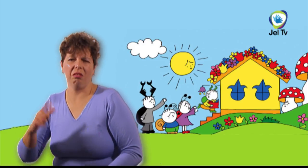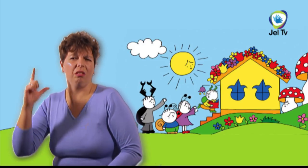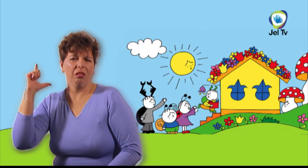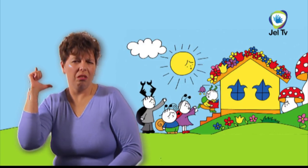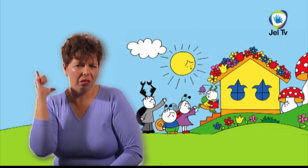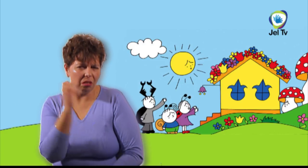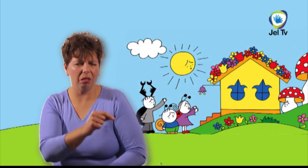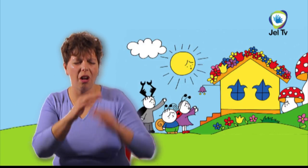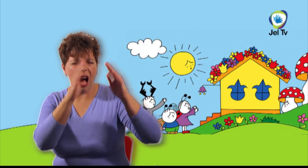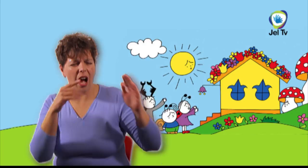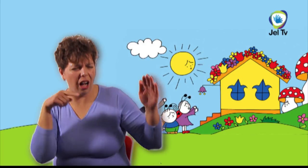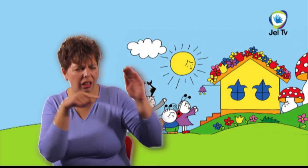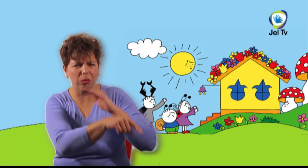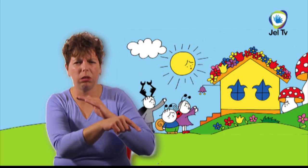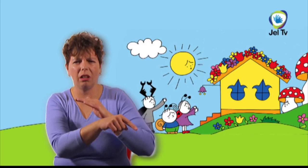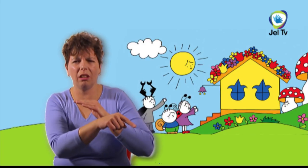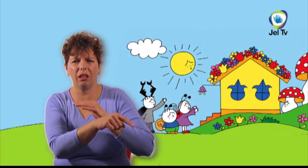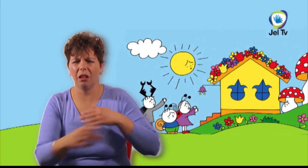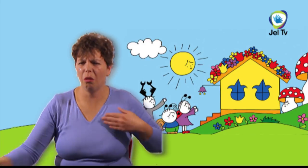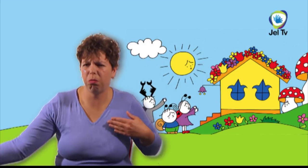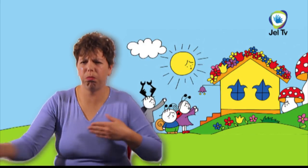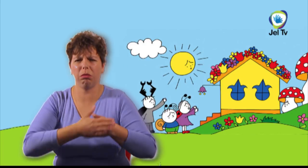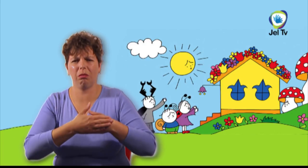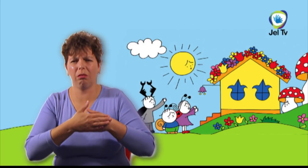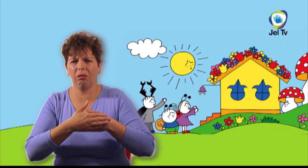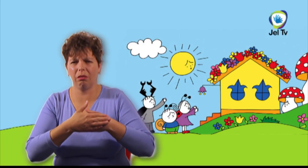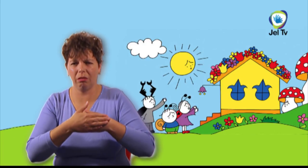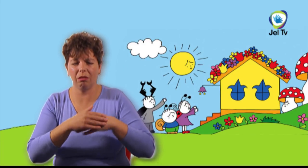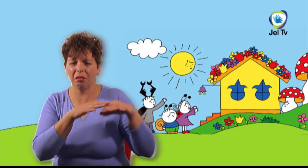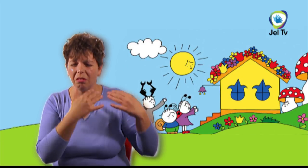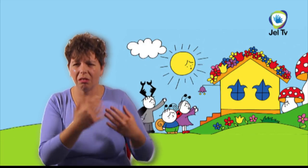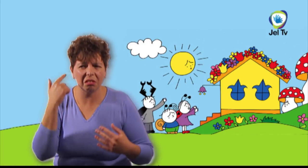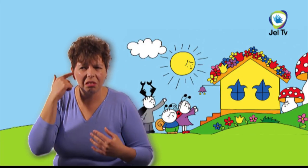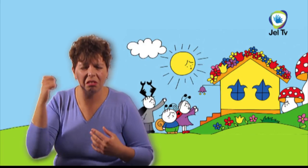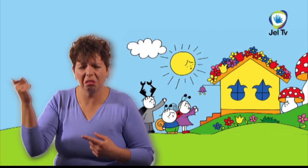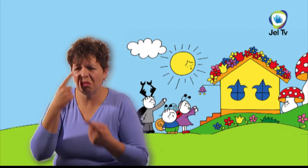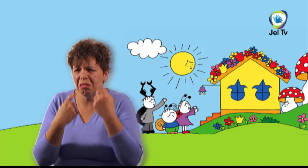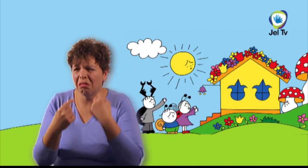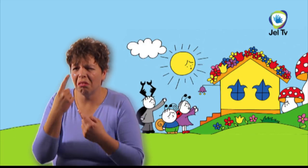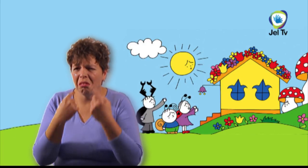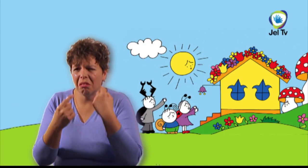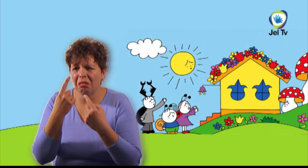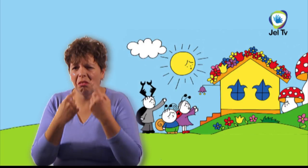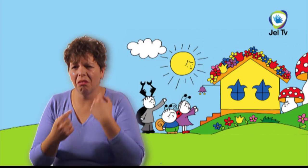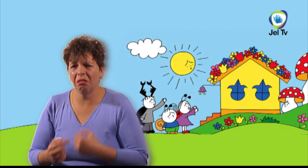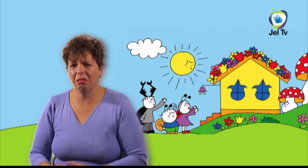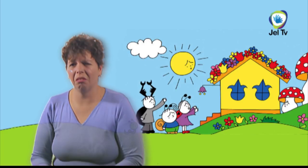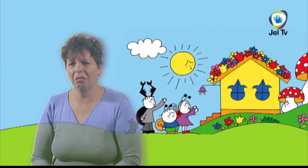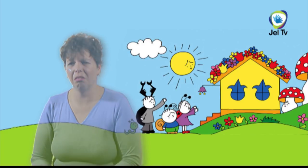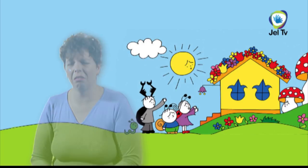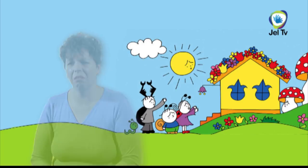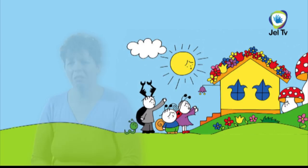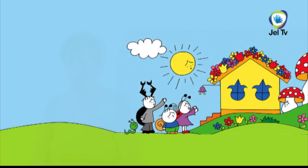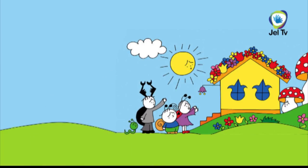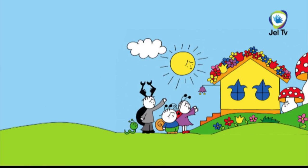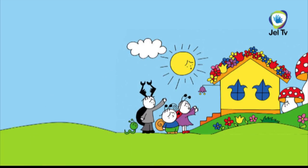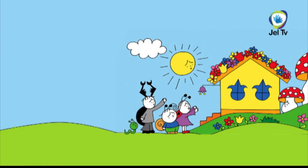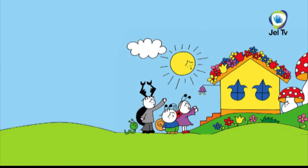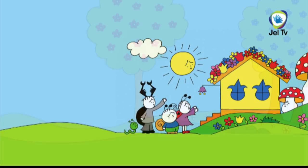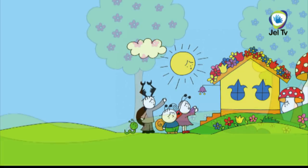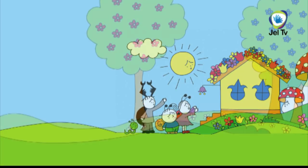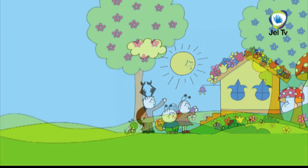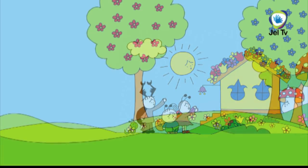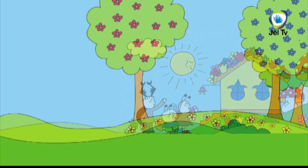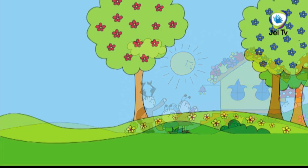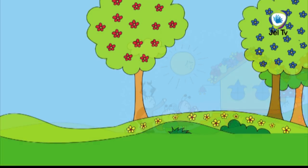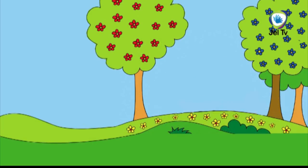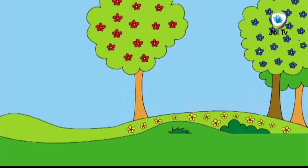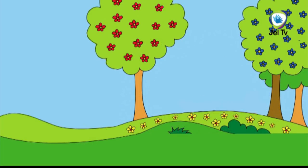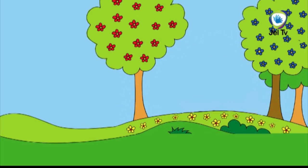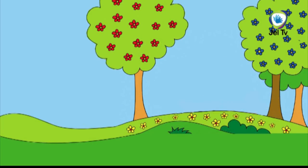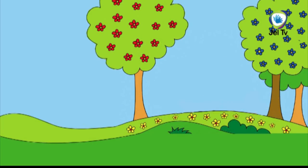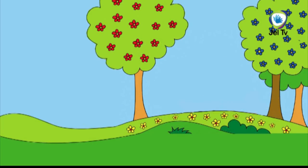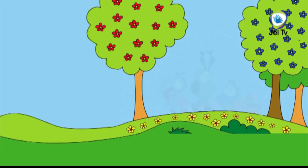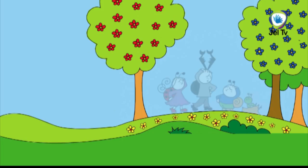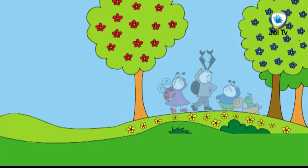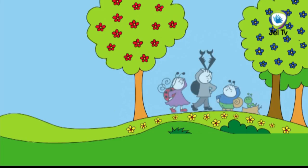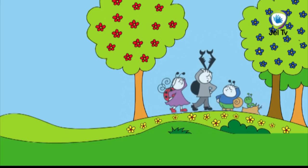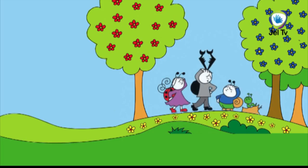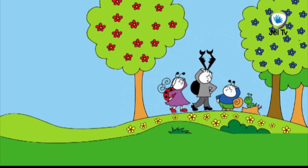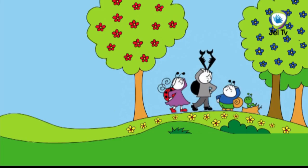Belépett a házába, és becsapta maga mögött az ajtót. A házból kihallatszott szomorú sírása.